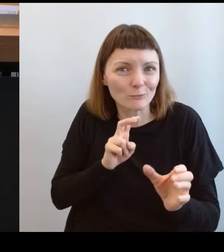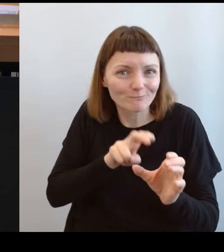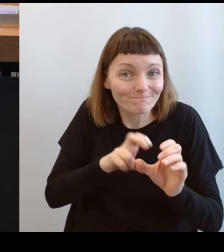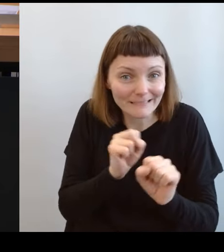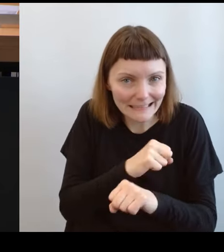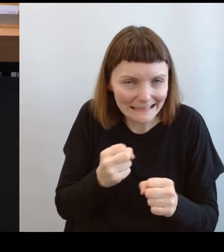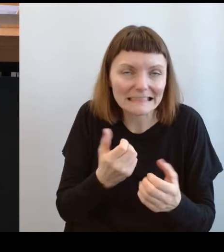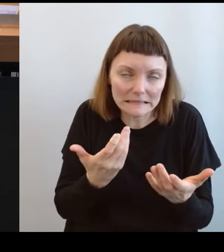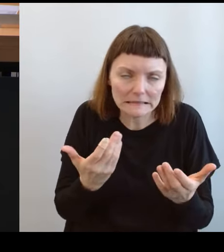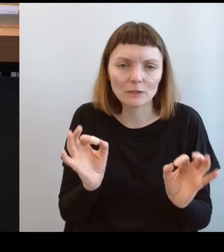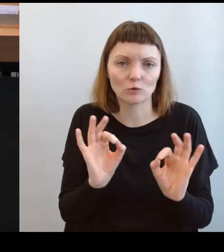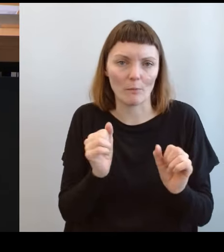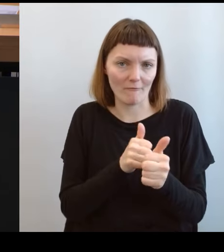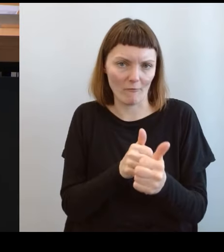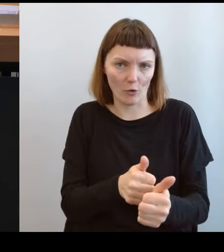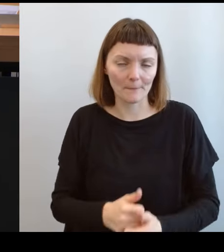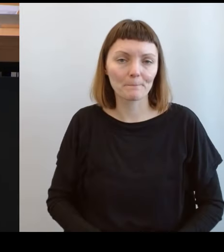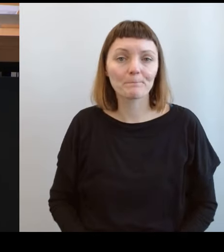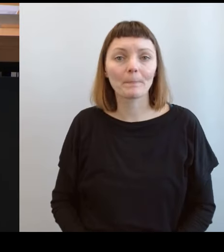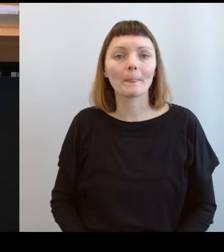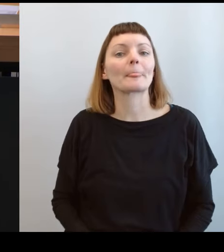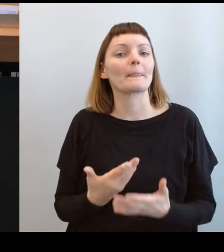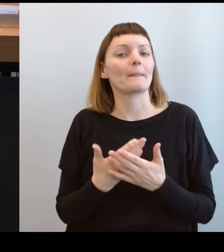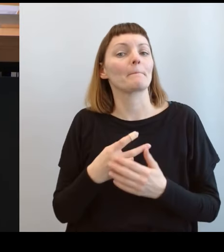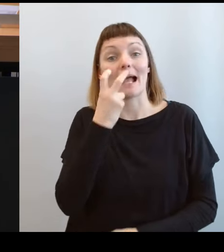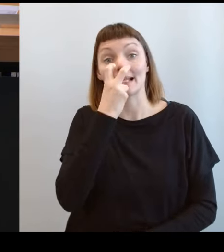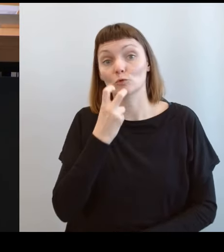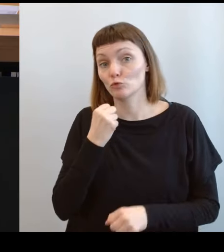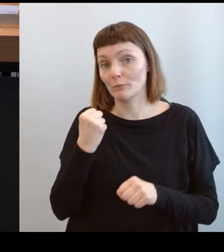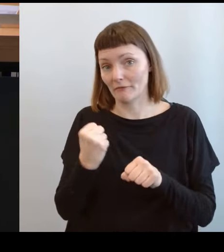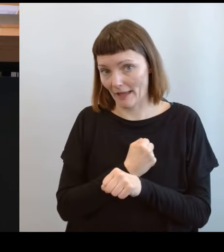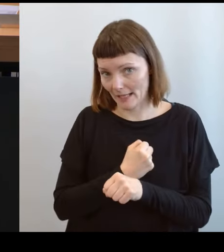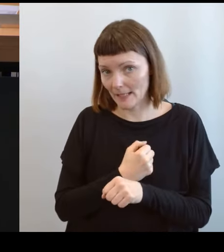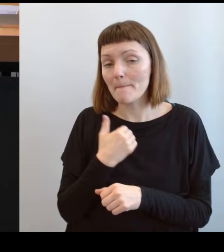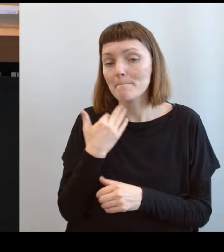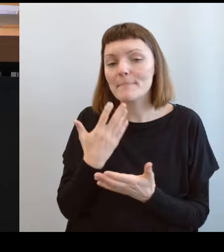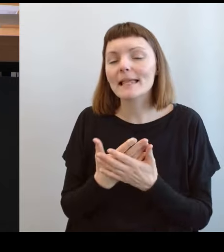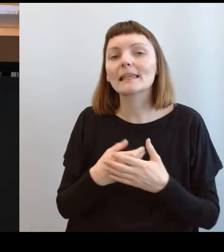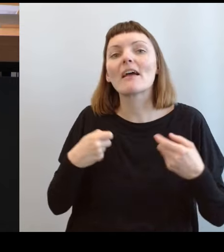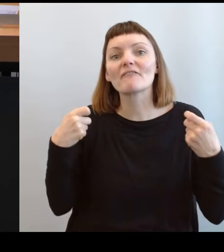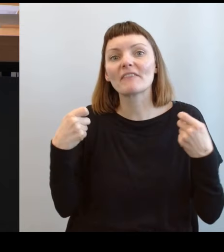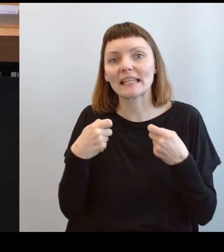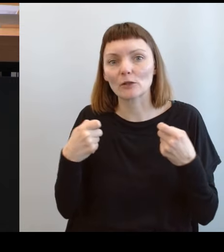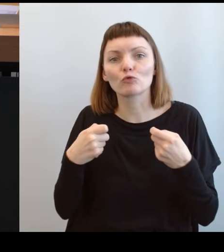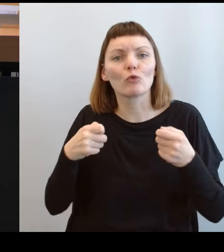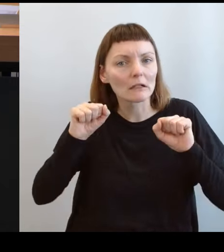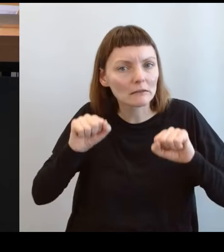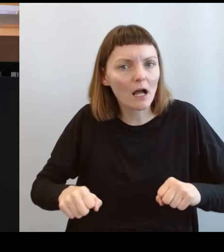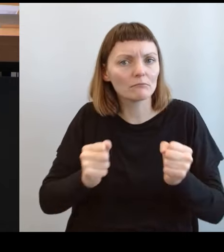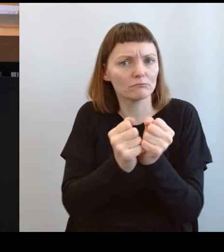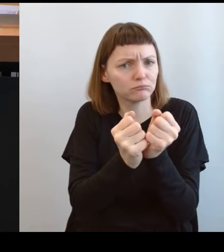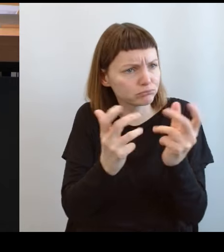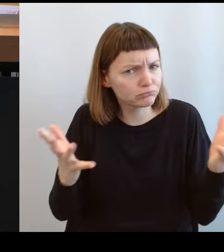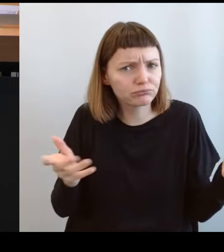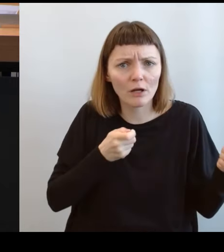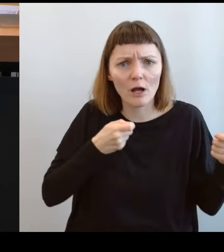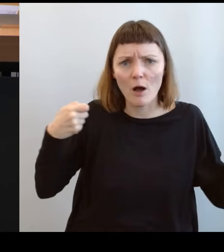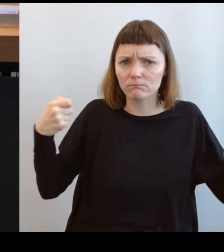gesagt worden, dass die Finanzierung breit gefächert werden kann. Es können auch Verbände, es können Unternehmen über Beiträge an der Finanzierung